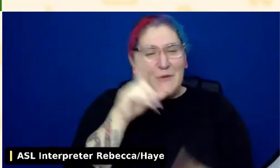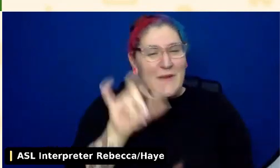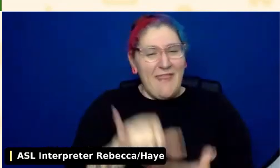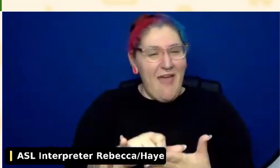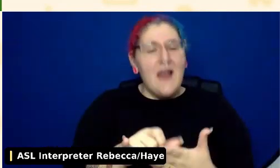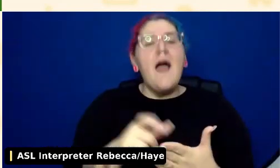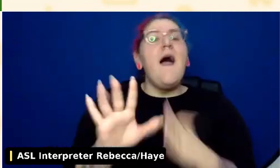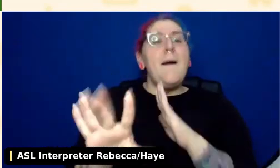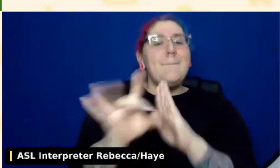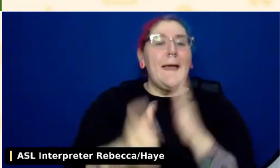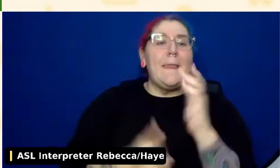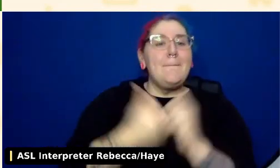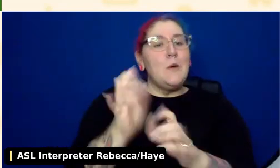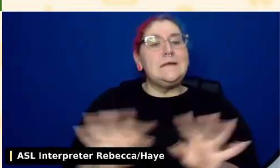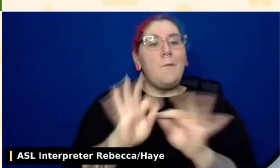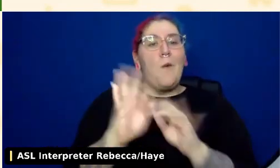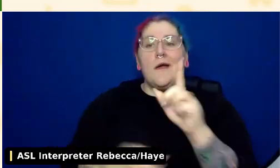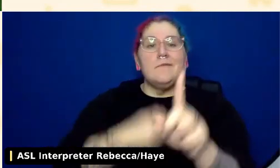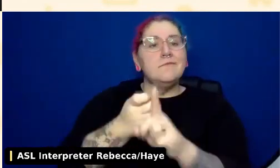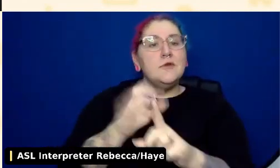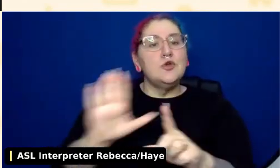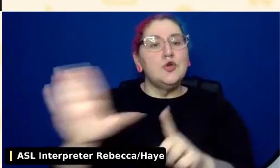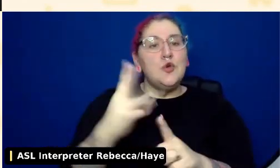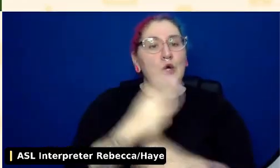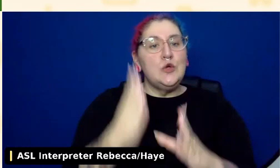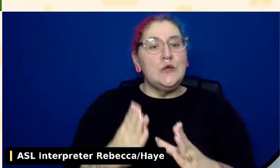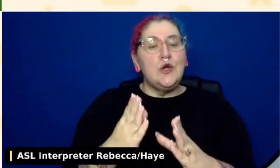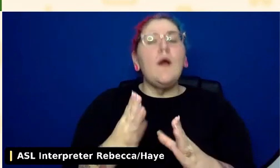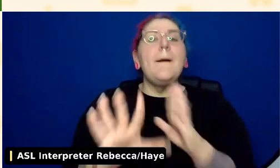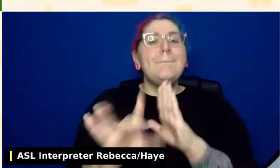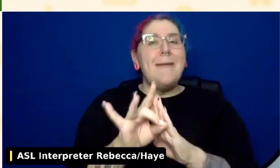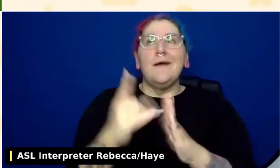Elige lo que tenga más sentido y céntrate en ello. Eso es todo por mi parte.